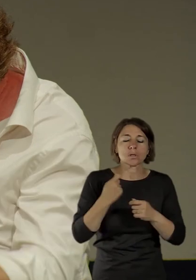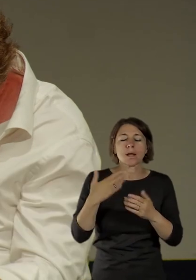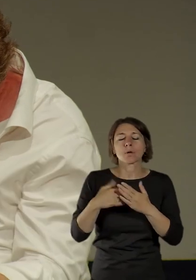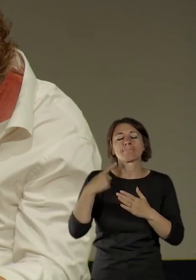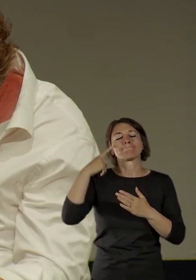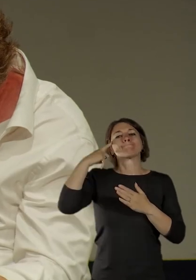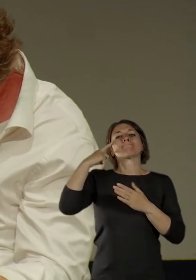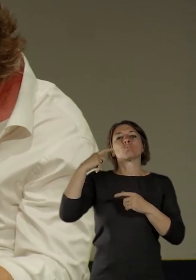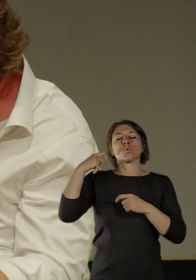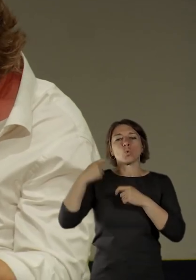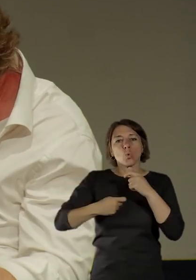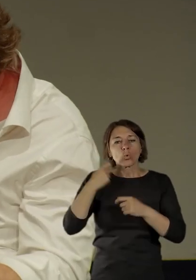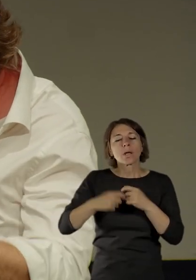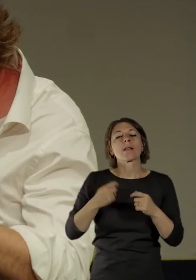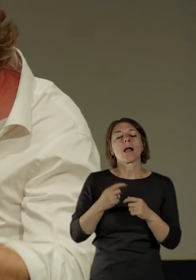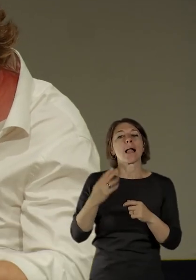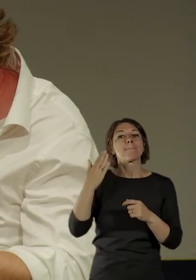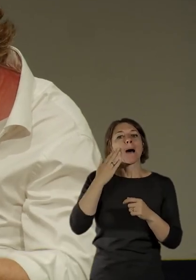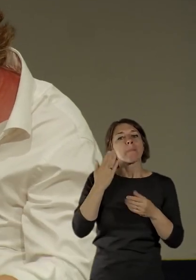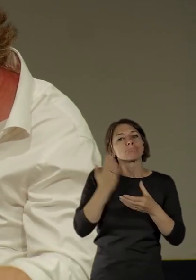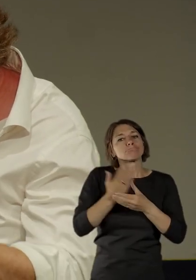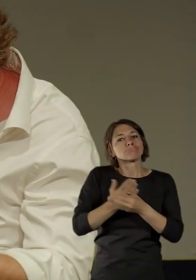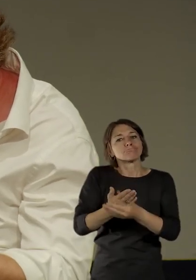Aby se to dalo prověřit. Protože například v té ochranné vzdálenosti